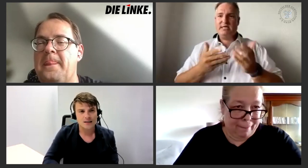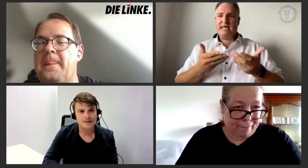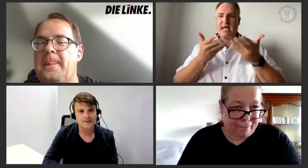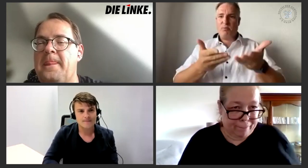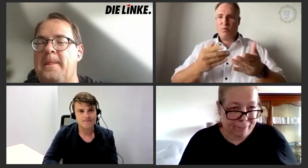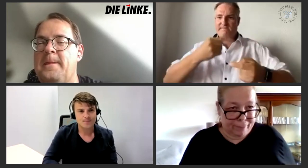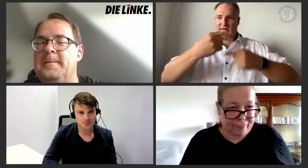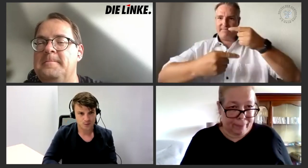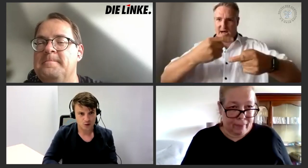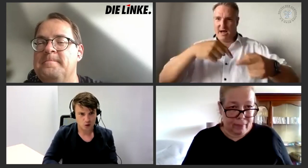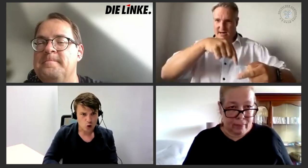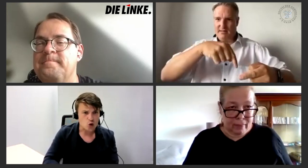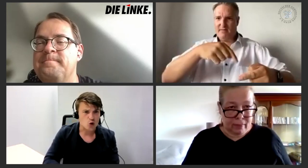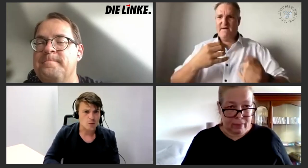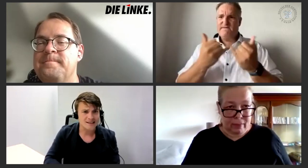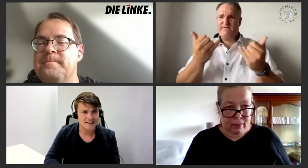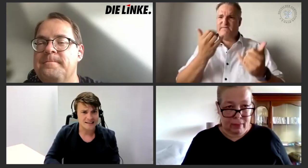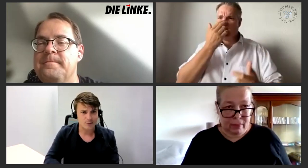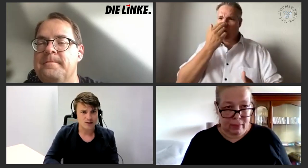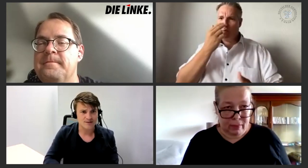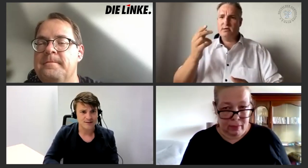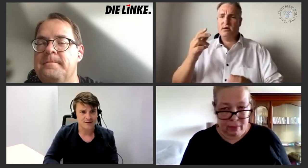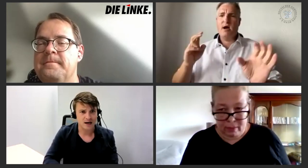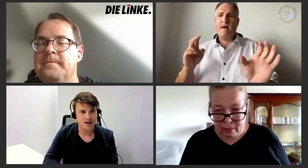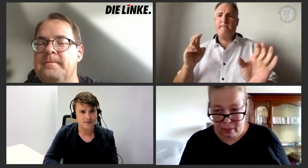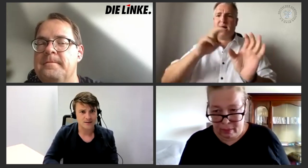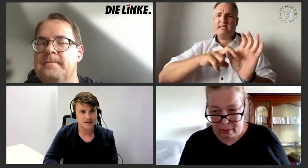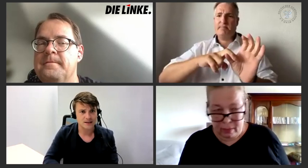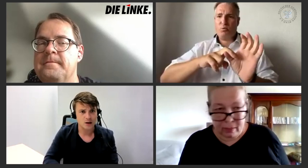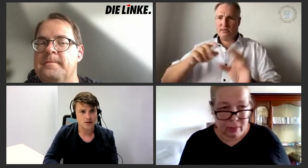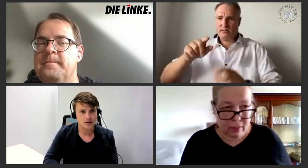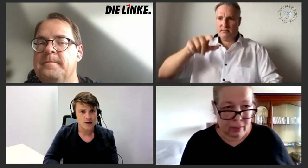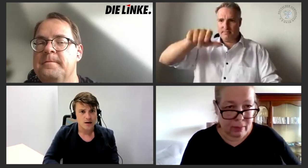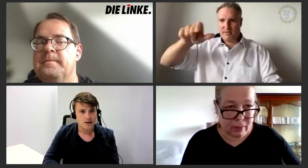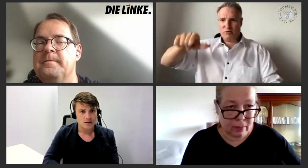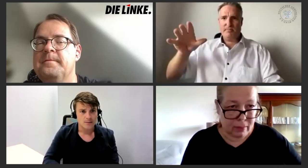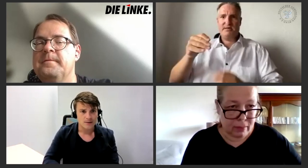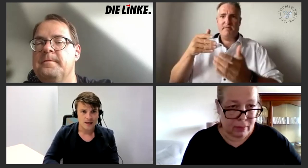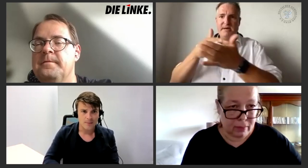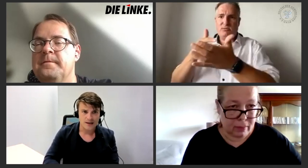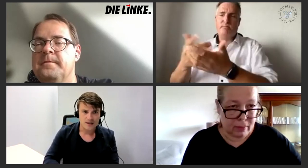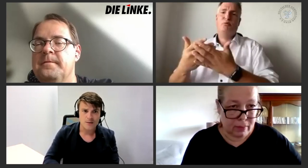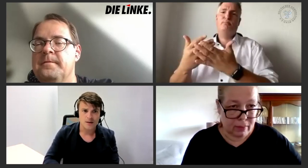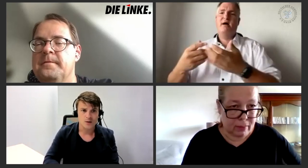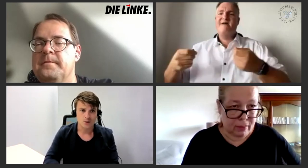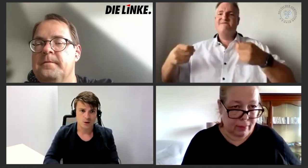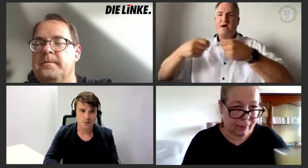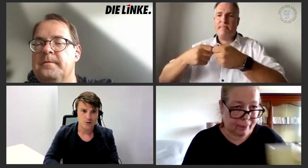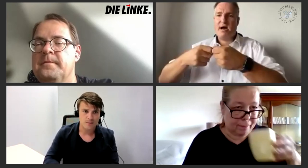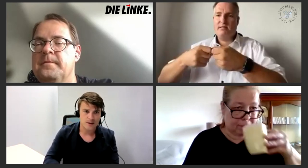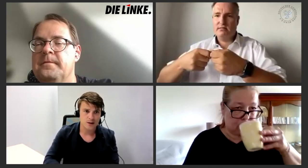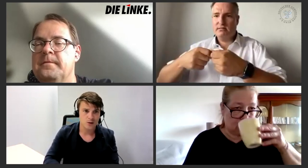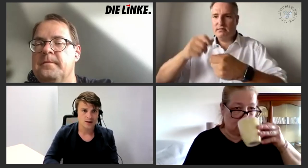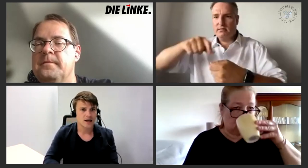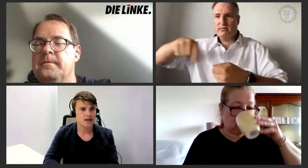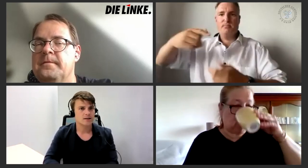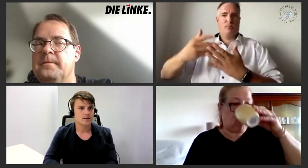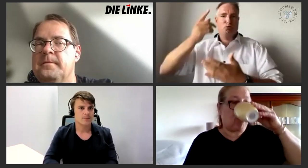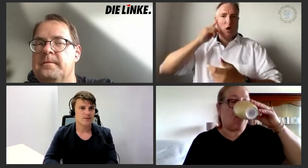Noch eine Frage zum Gesetzgebungsverfahren. Wie sieht das aus mit der Partizipation von Menschen mit